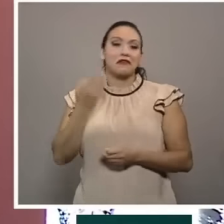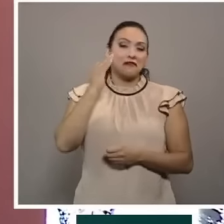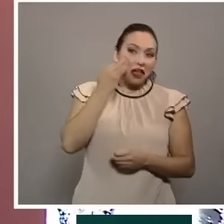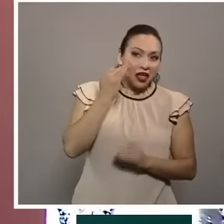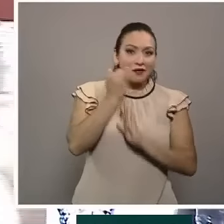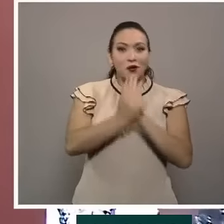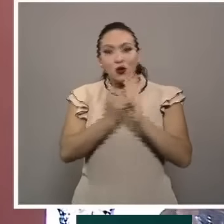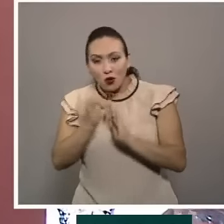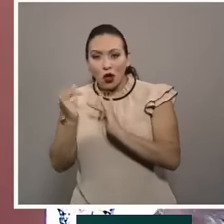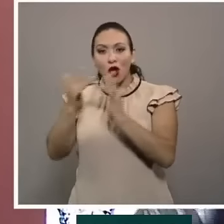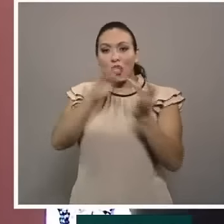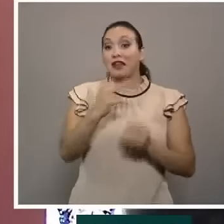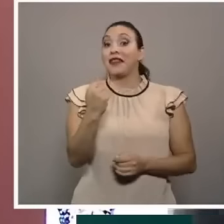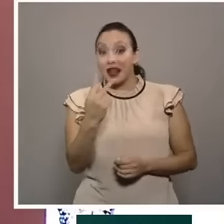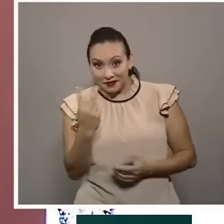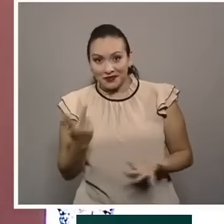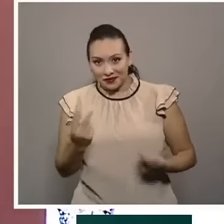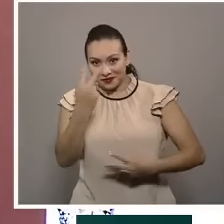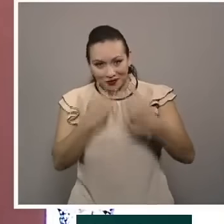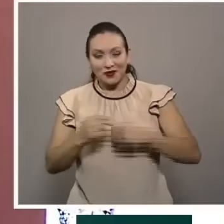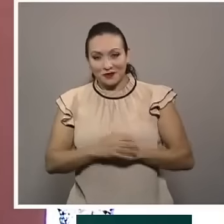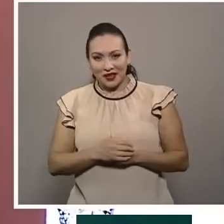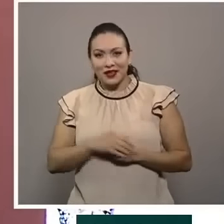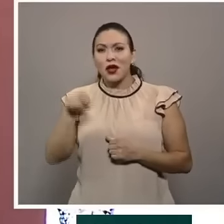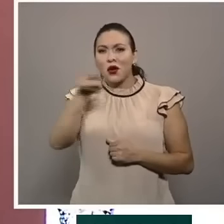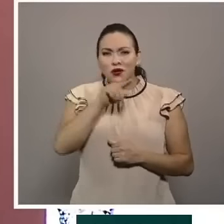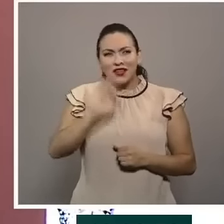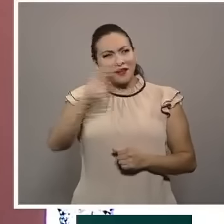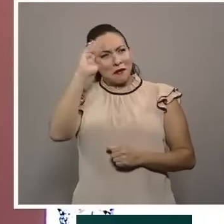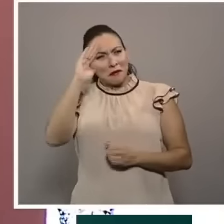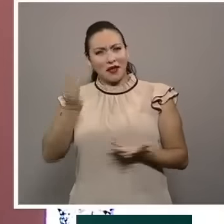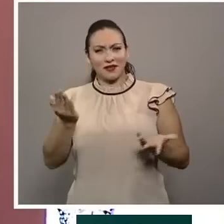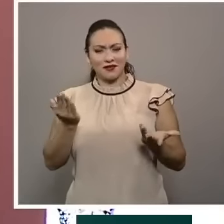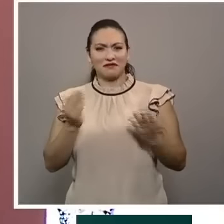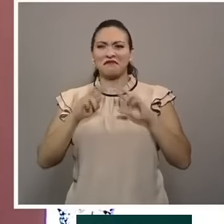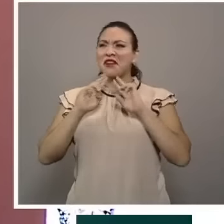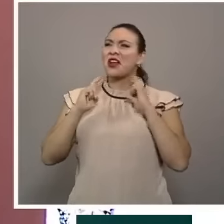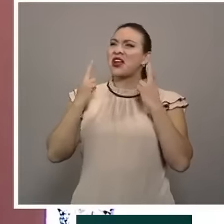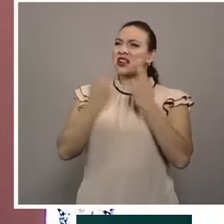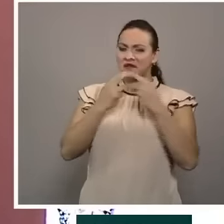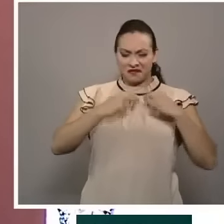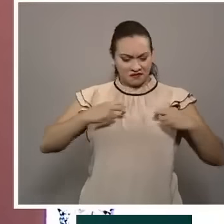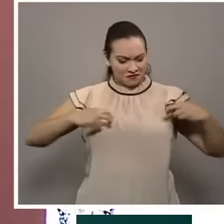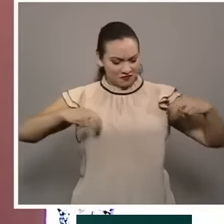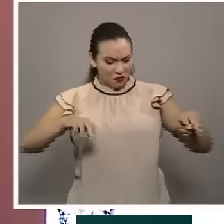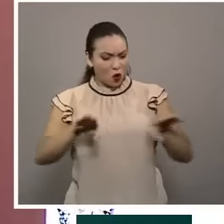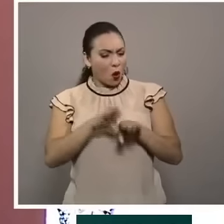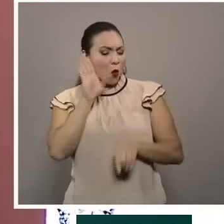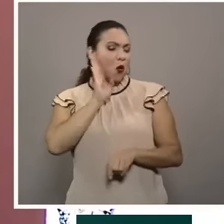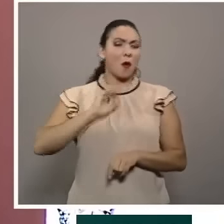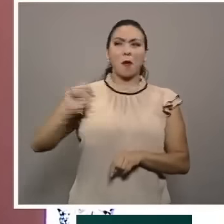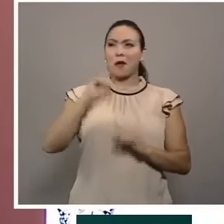y estoy seguro que se preguntan cómo serán los que integran la corte, qué piensan, cómo son.